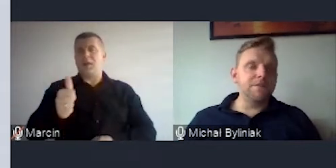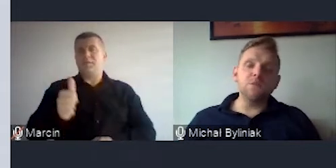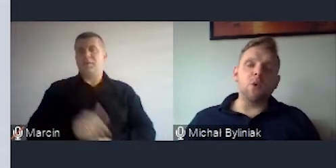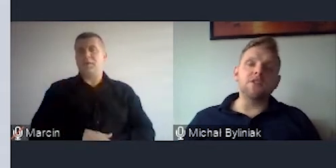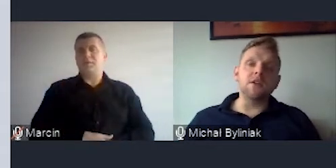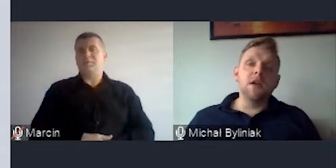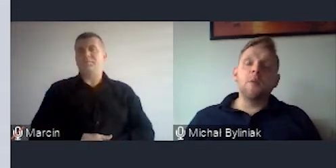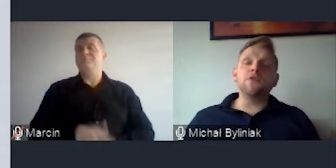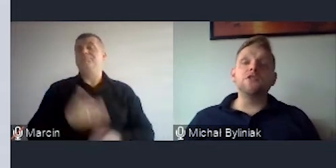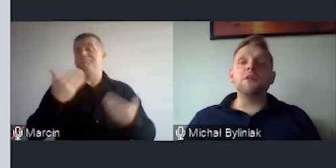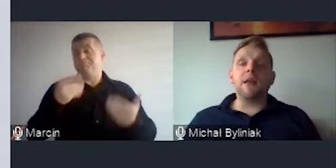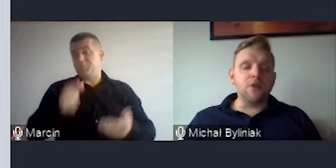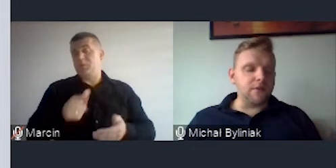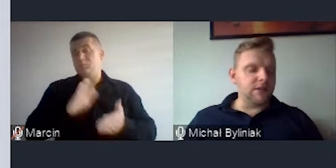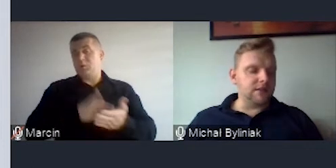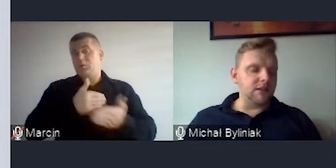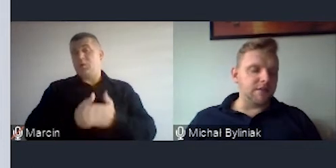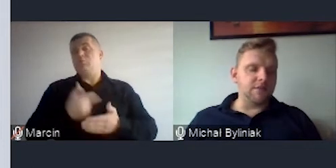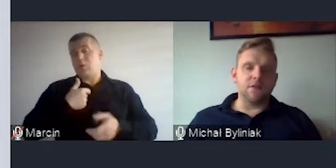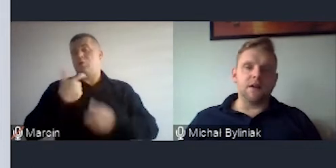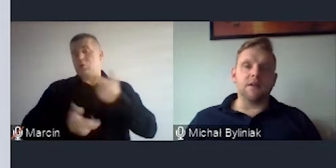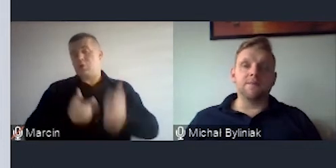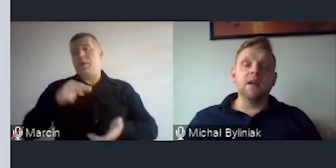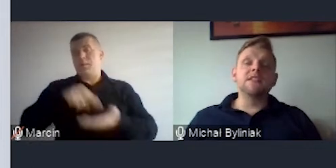W tym układzie ponosicie planowo wydatki niekwalifikowalne.